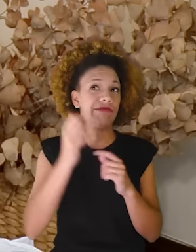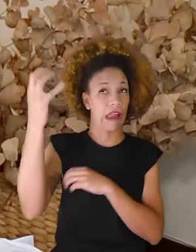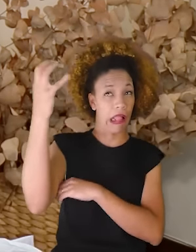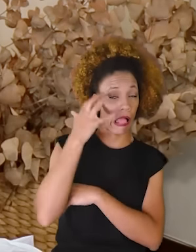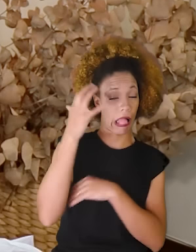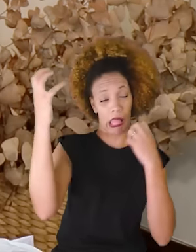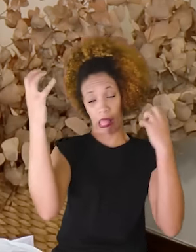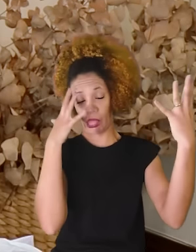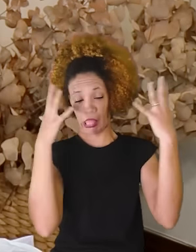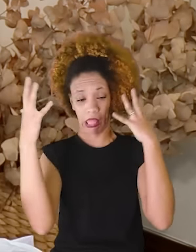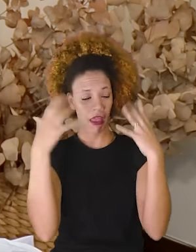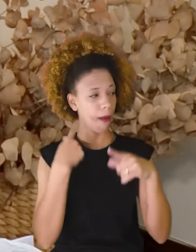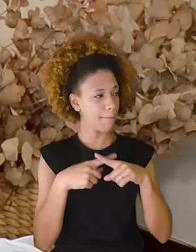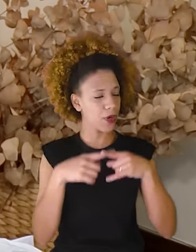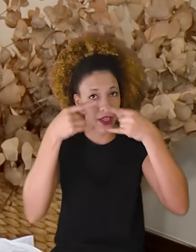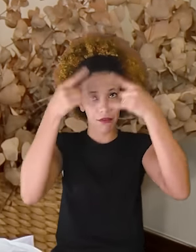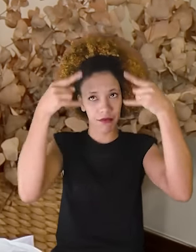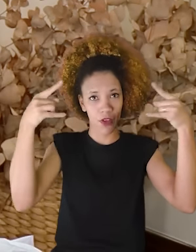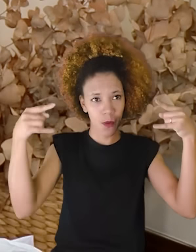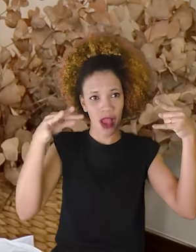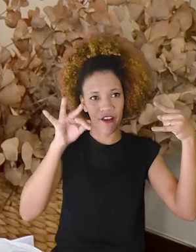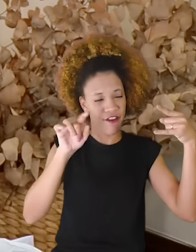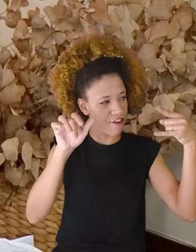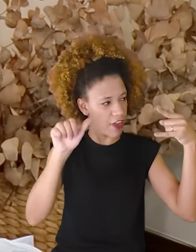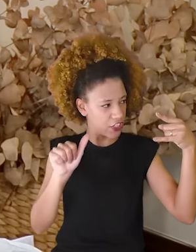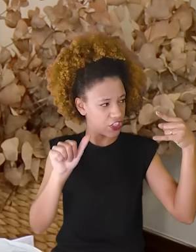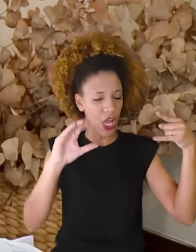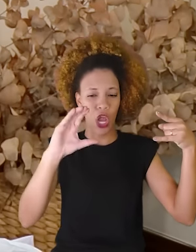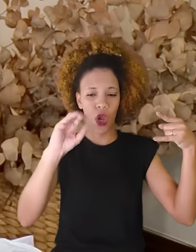que eu entendi porque se você botou uma faixa deem Copacabana e deu 10 milhões uma piadinha